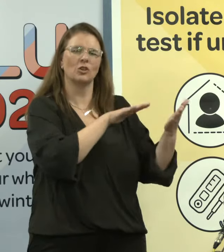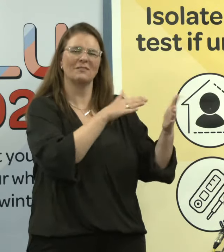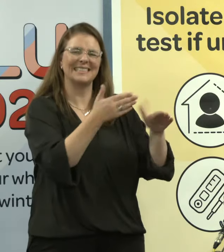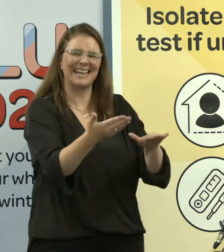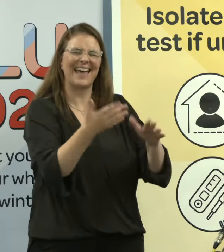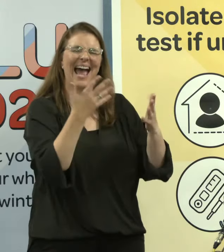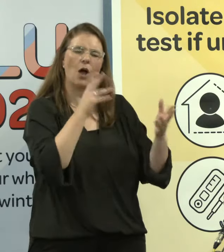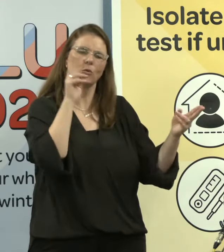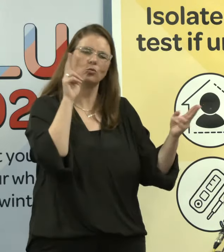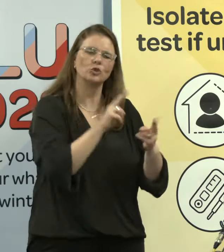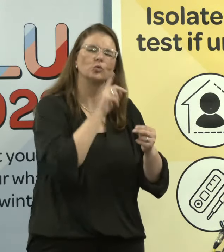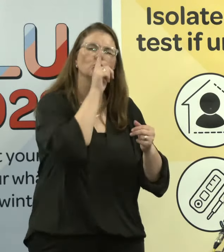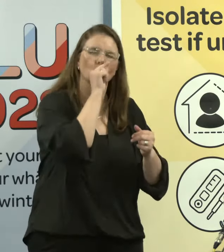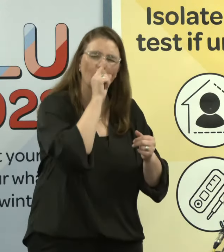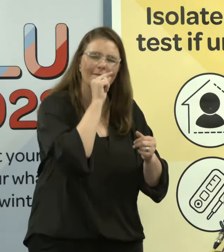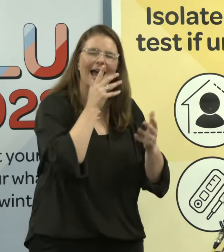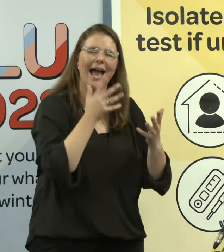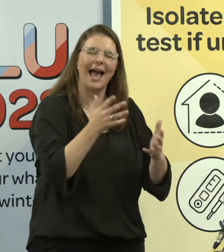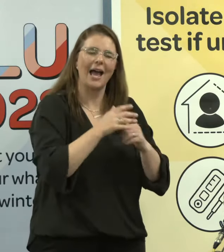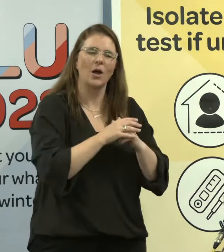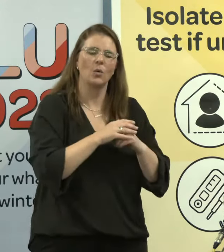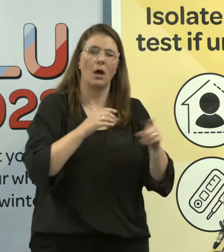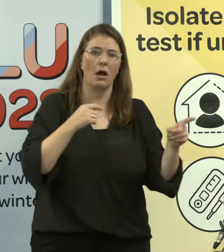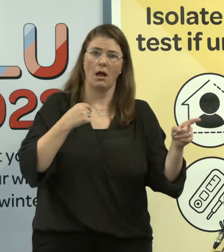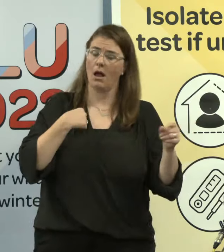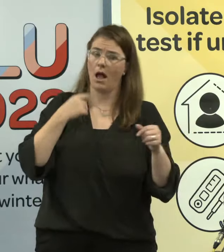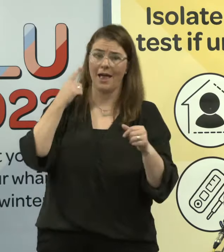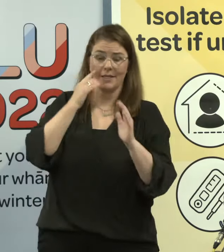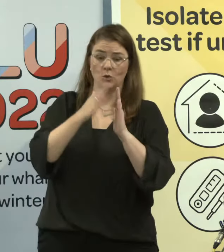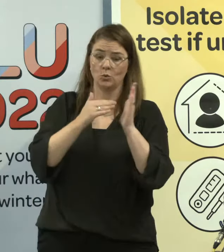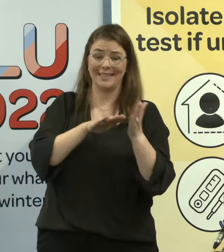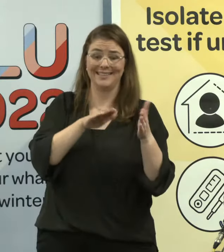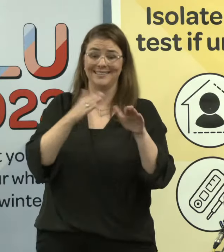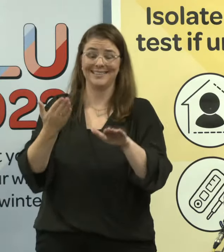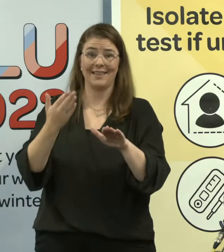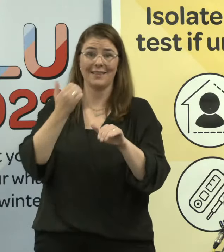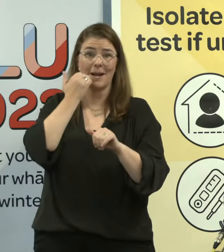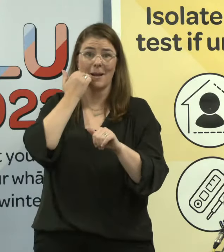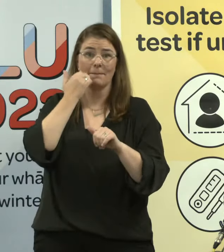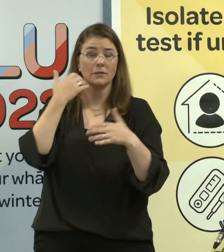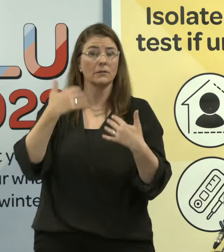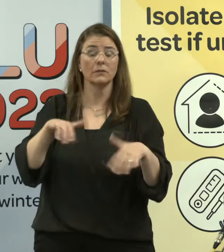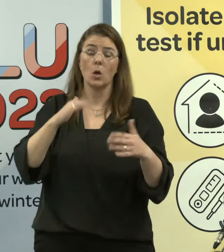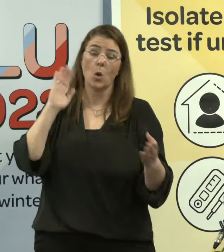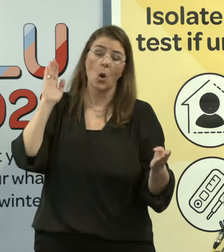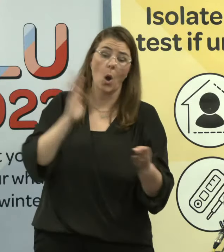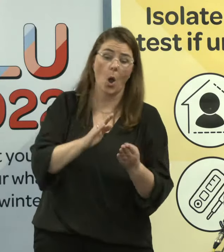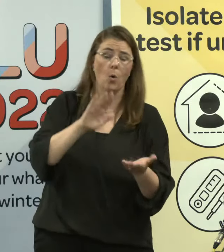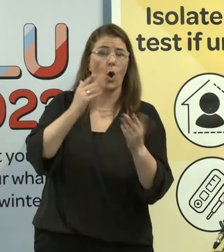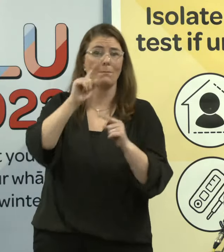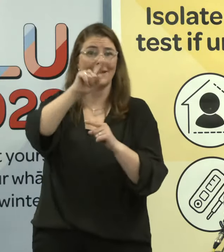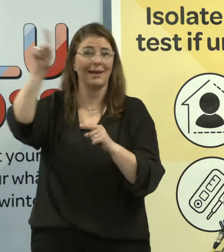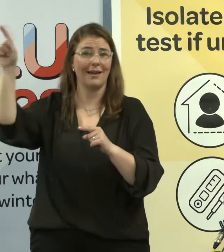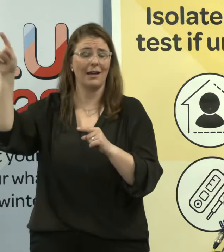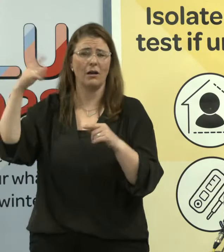Mo nga ahuatanga o te mate